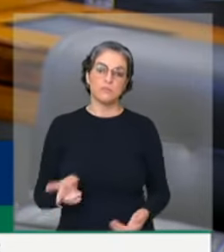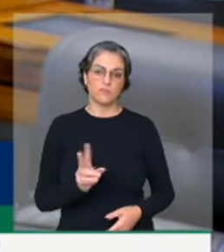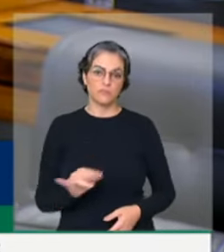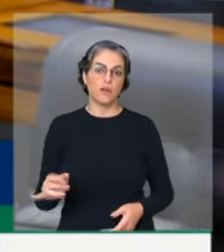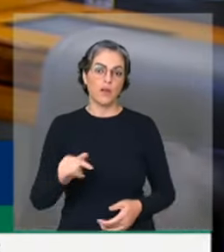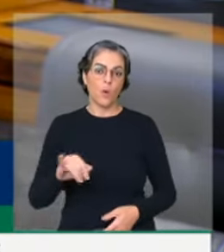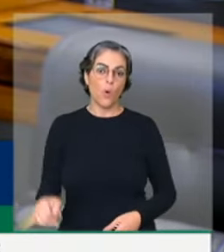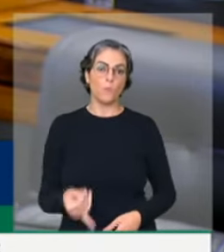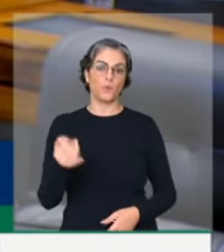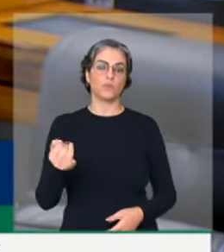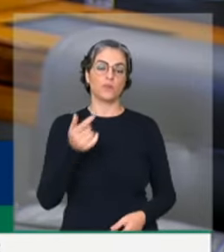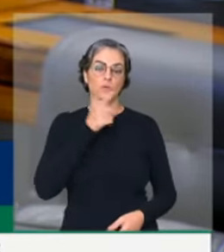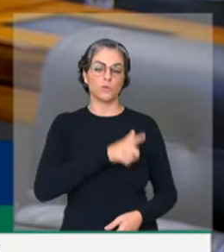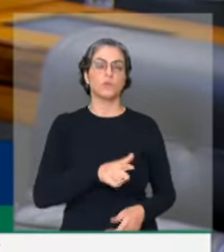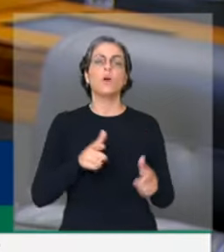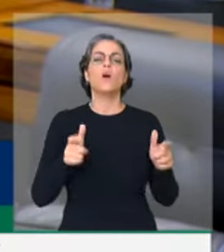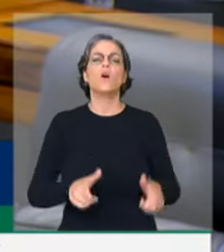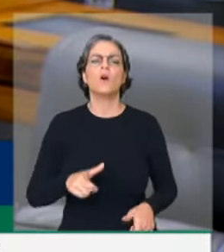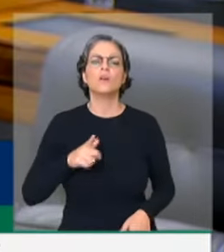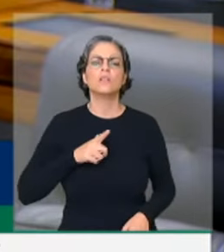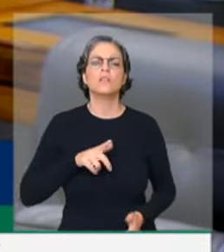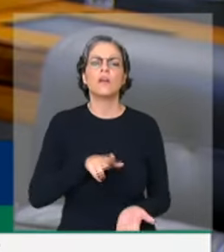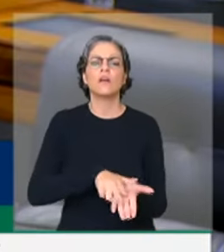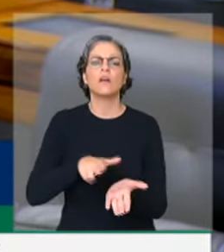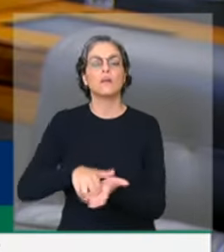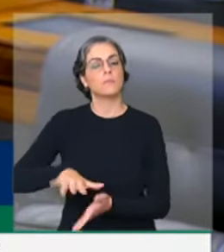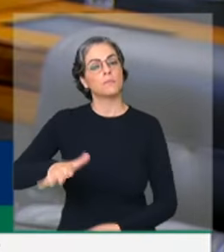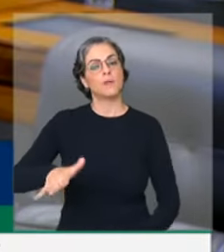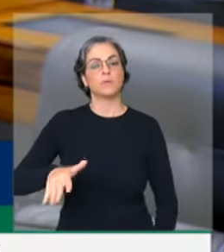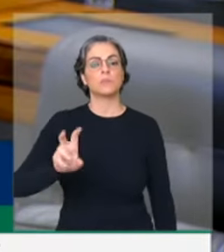LEITOS?! CERCA DE 50% DOS LEITOS HOJE DA REDE PRIVADA.... NÃO ESTÃO